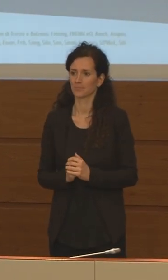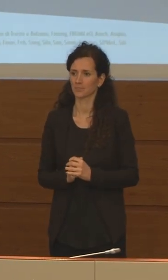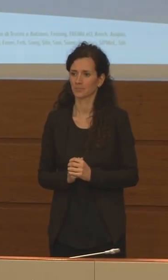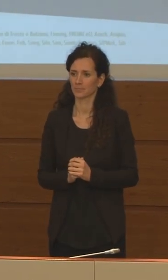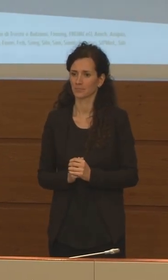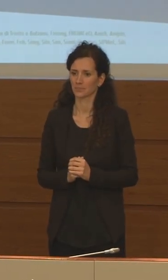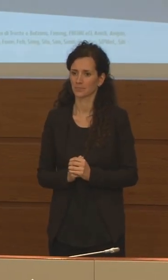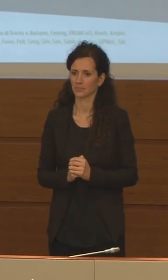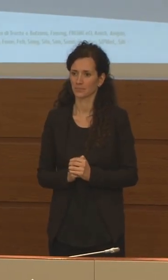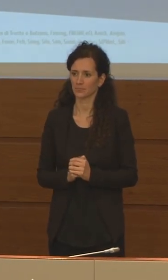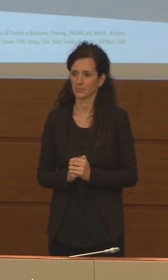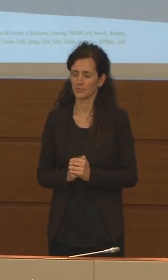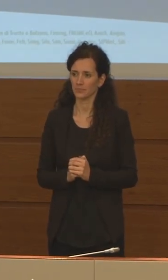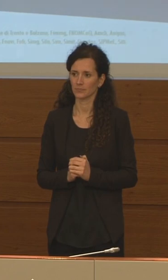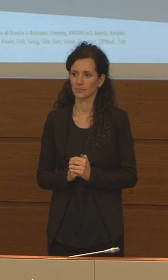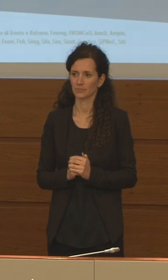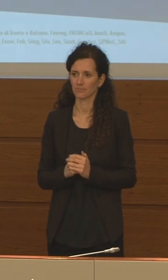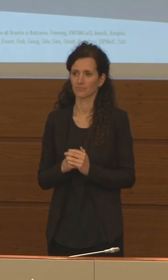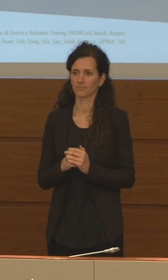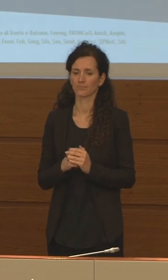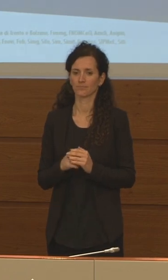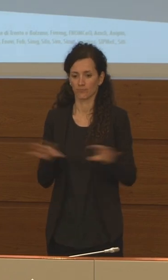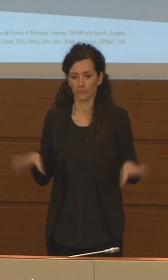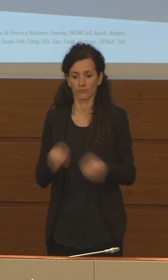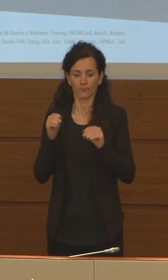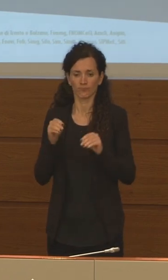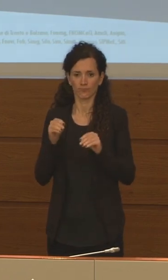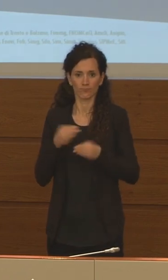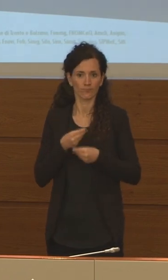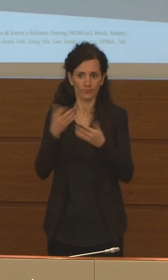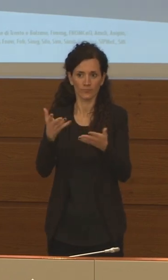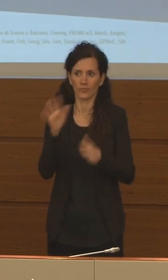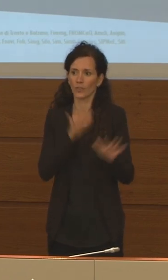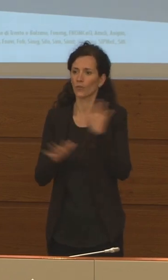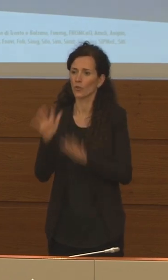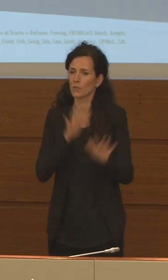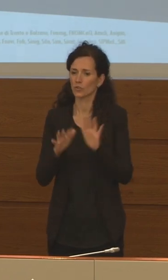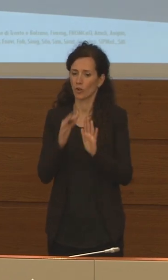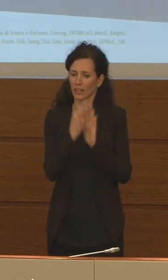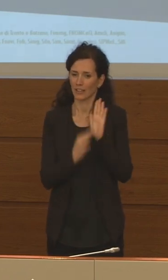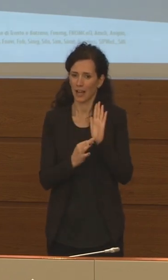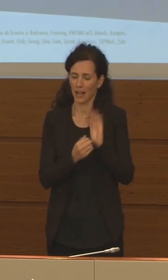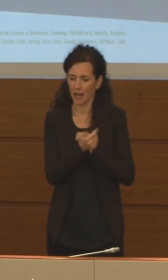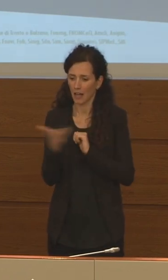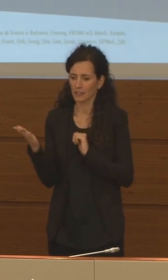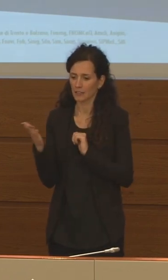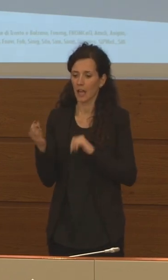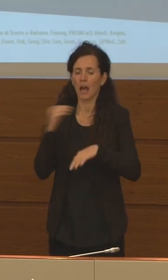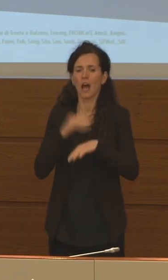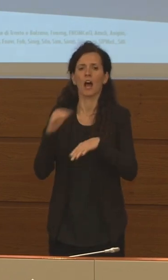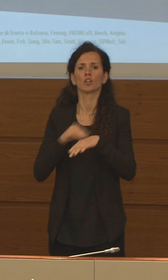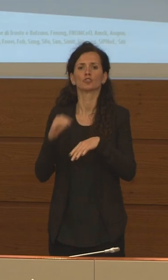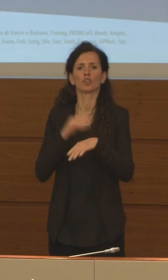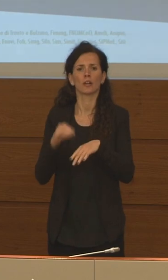Diamo lettura dei dati rilevati sulla base degli aggiornamenti forniti dalle